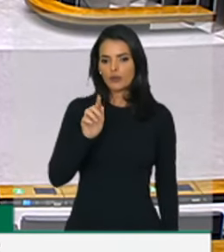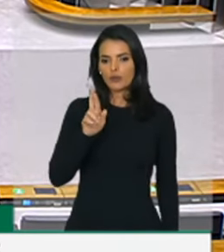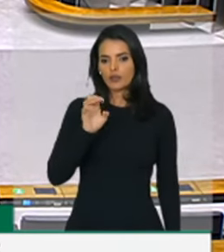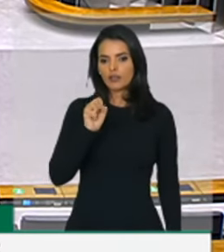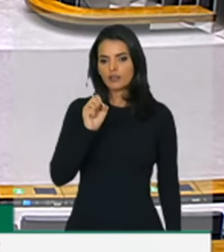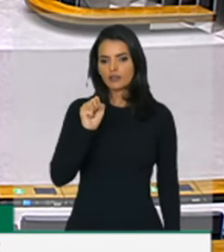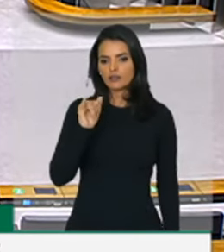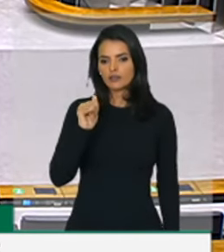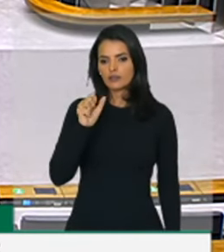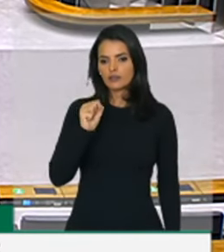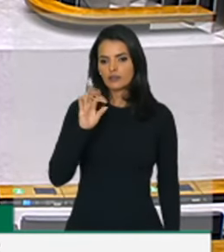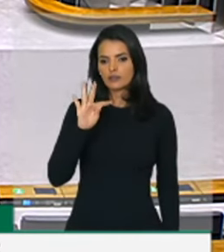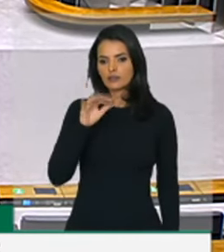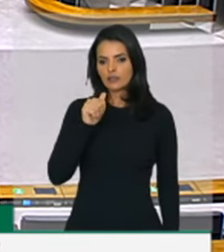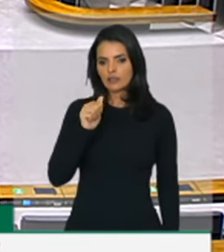[PRESIDENTE]: COMO